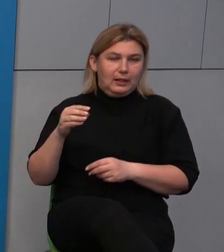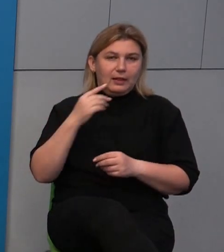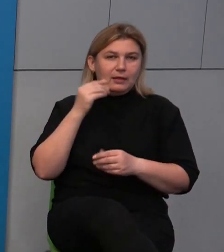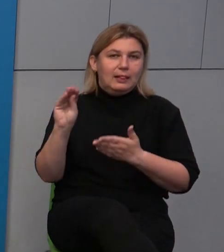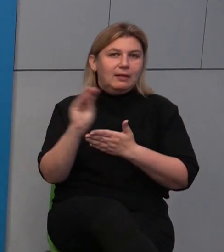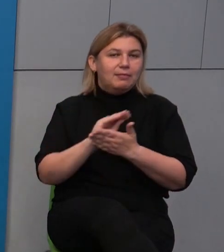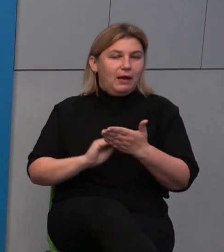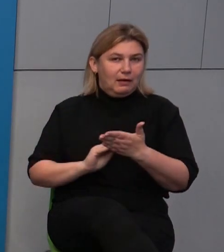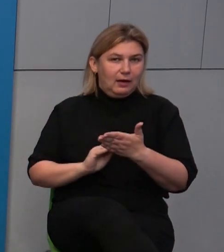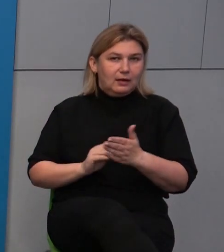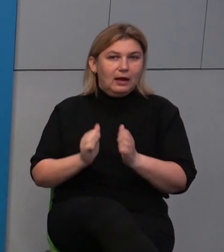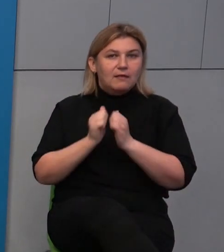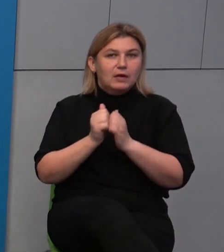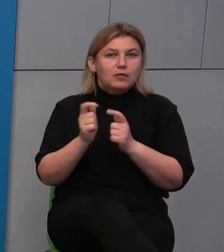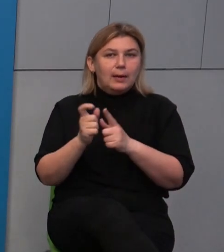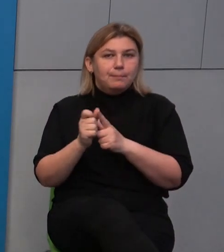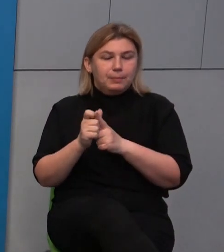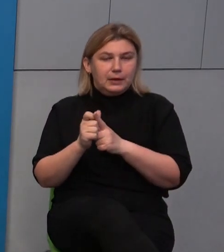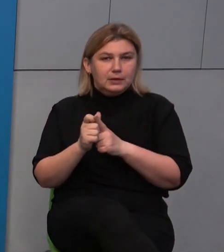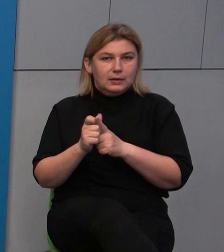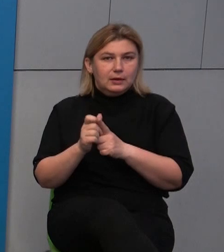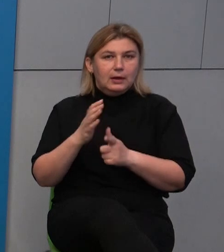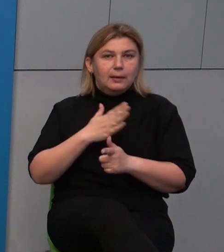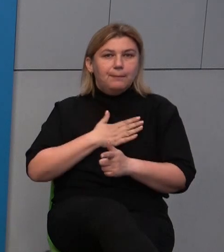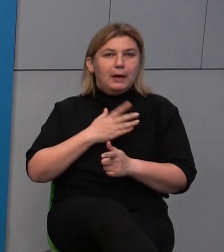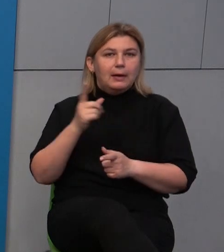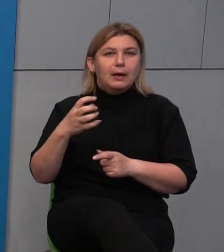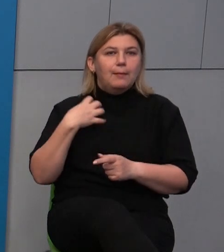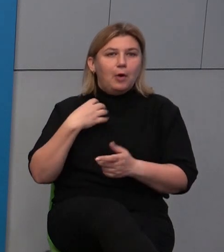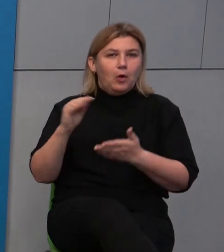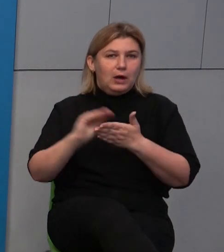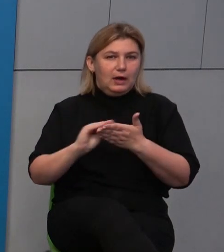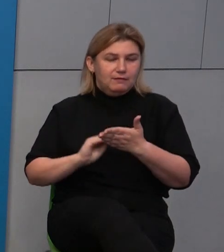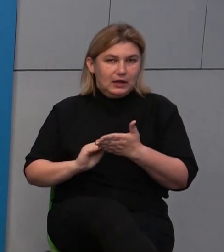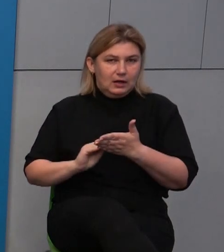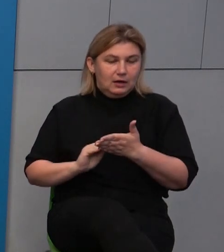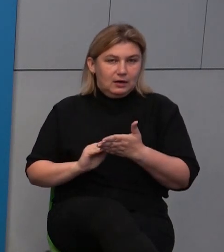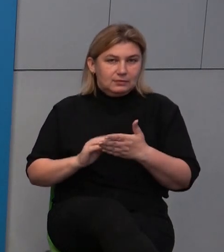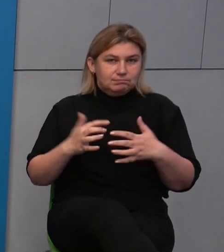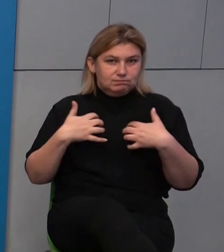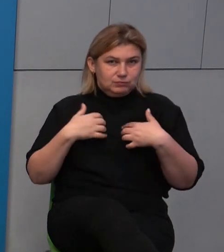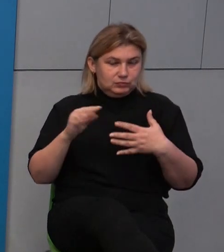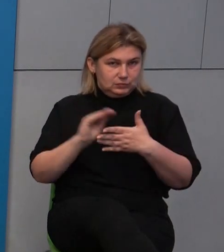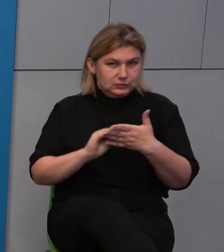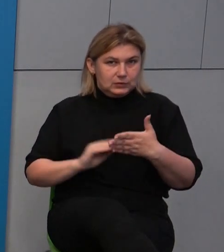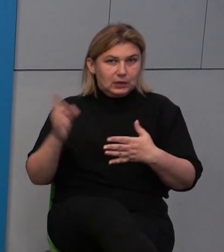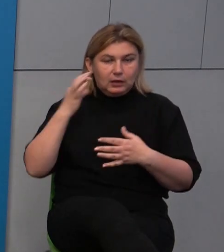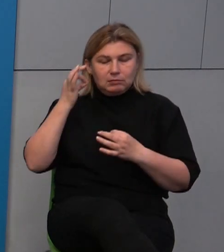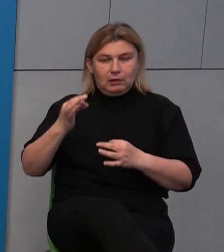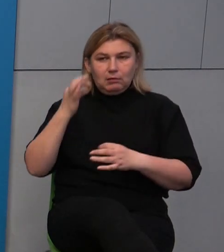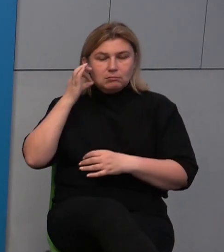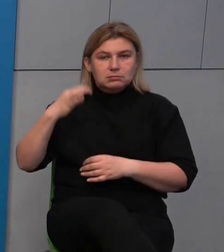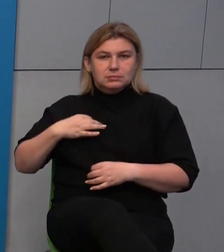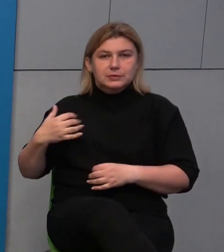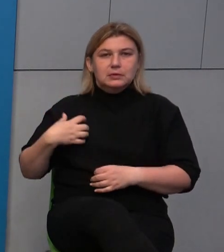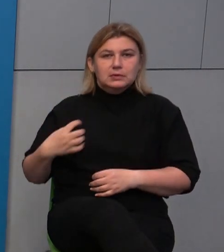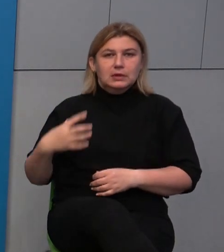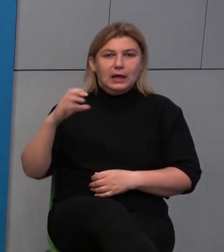We wrześniu i w październiku mamy menu biograficzne. I naszą gościnią jest Pani Agnieszka Gajewska.